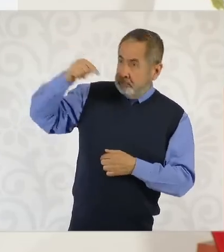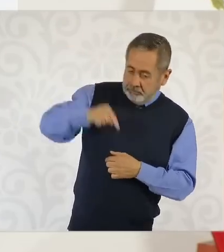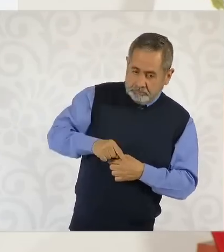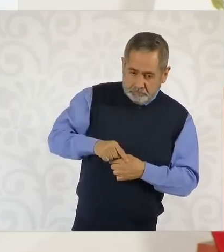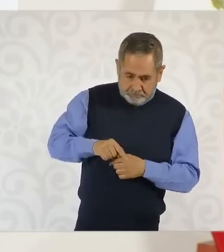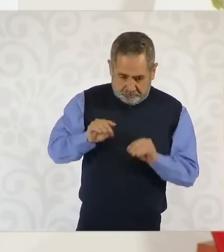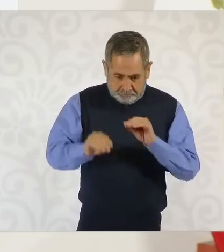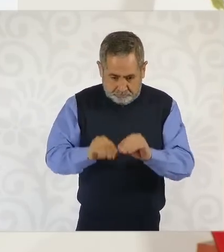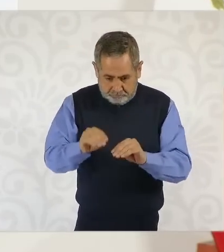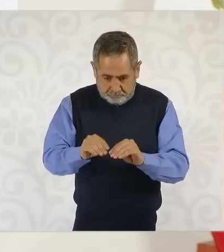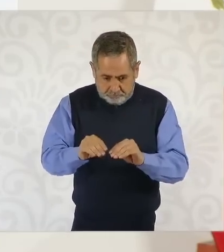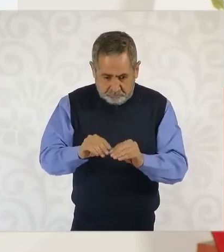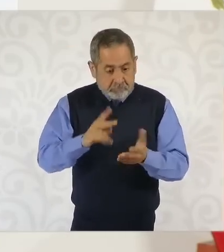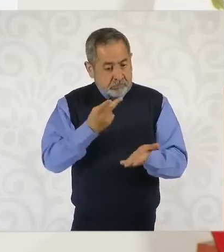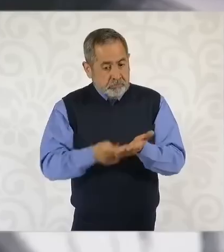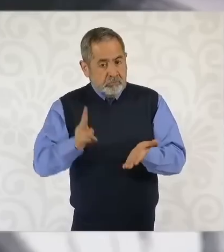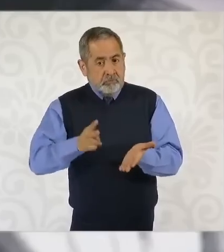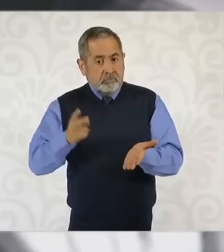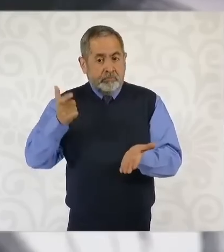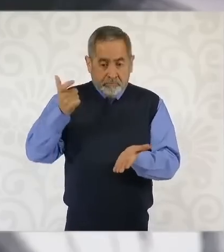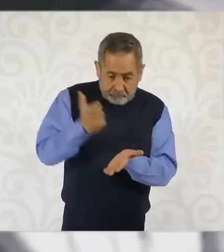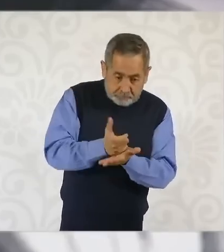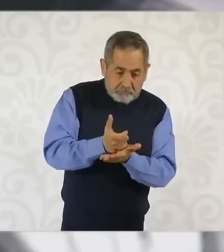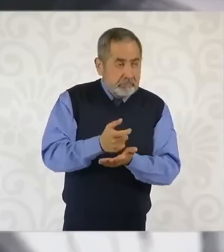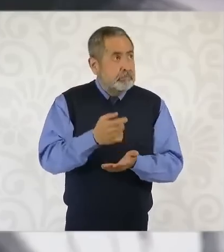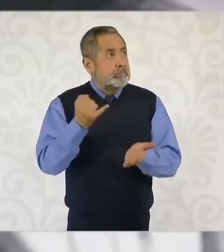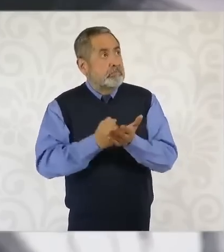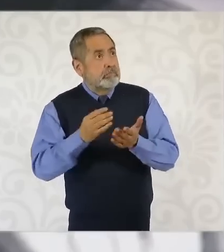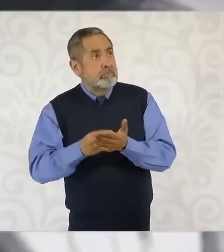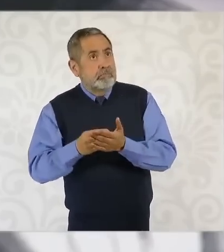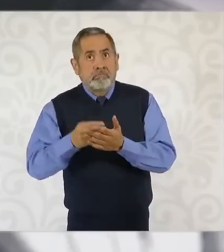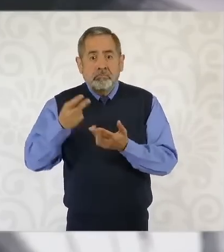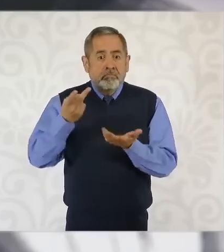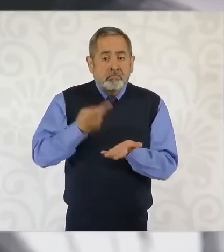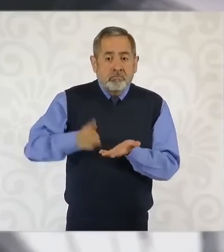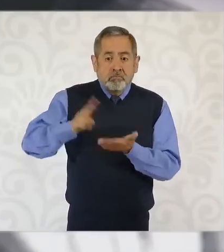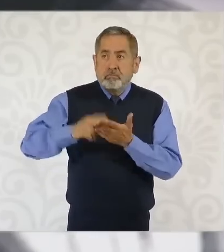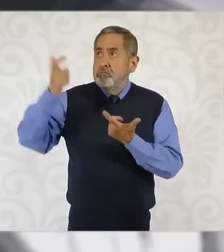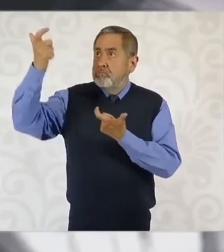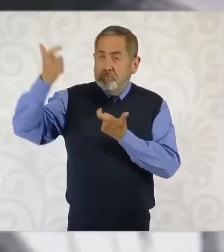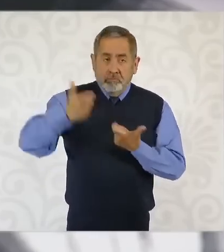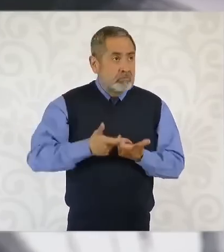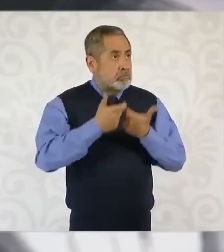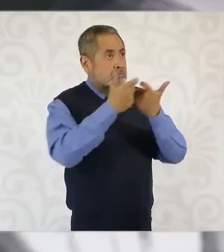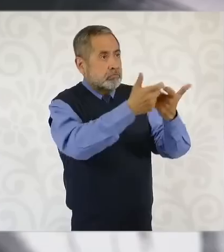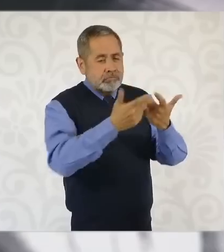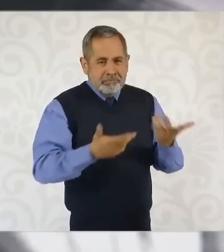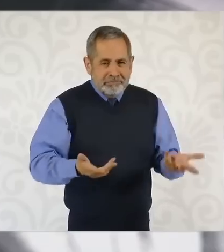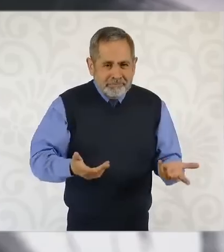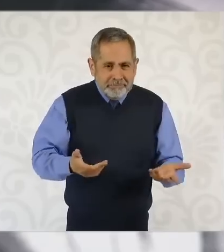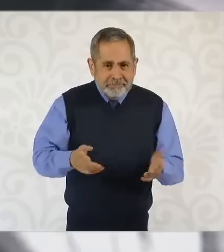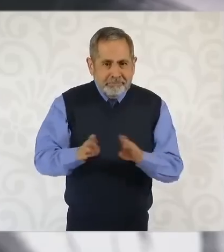aranceles de aquí para allá y luego regresan como decía Marcelo el otro día que un pistón cruza no